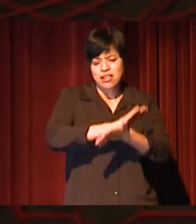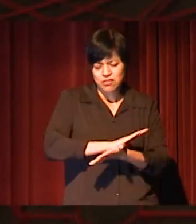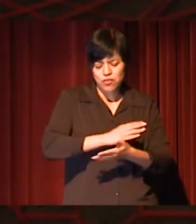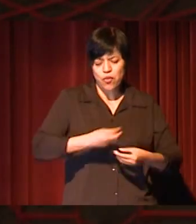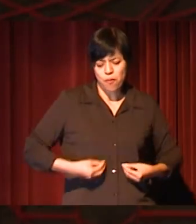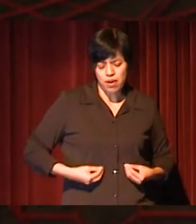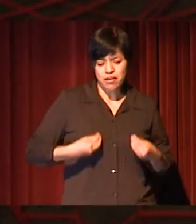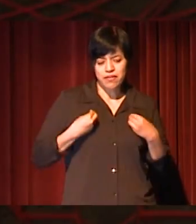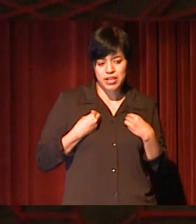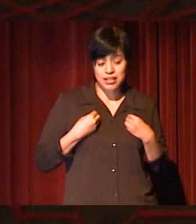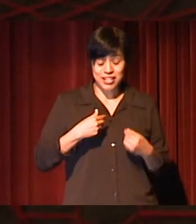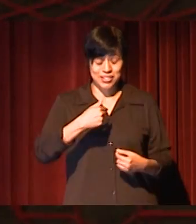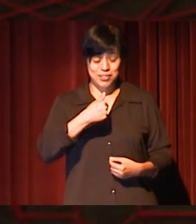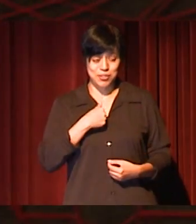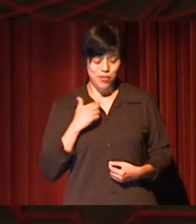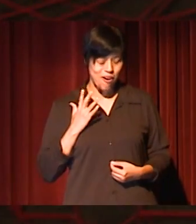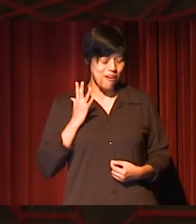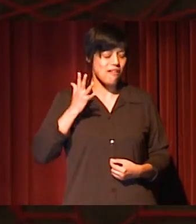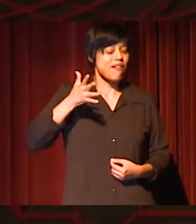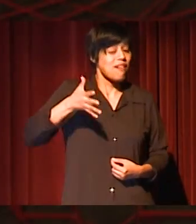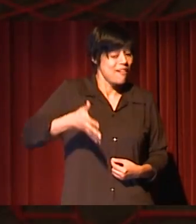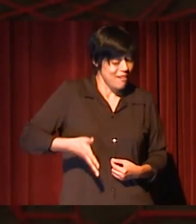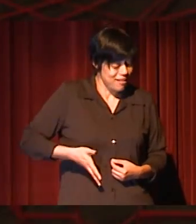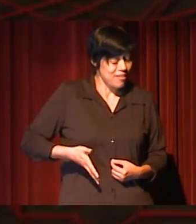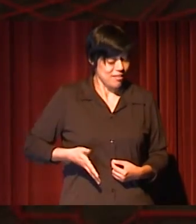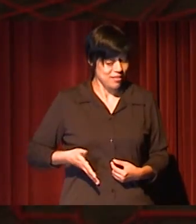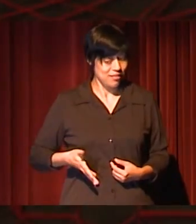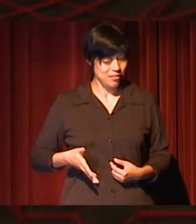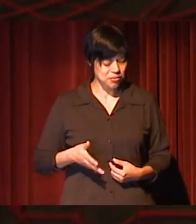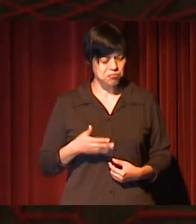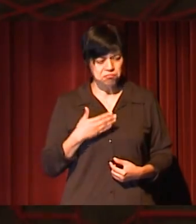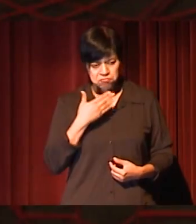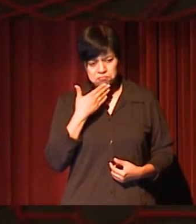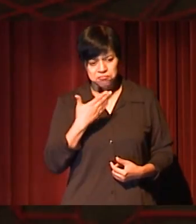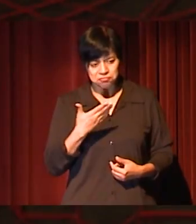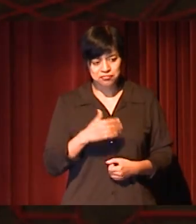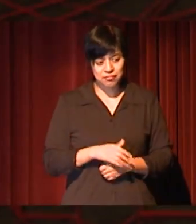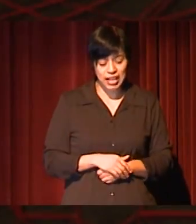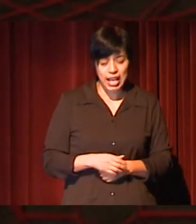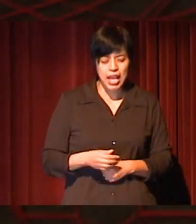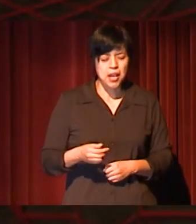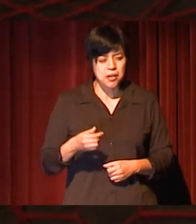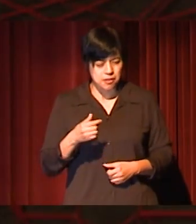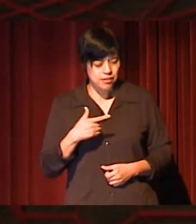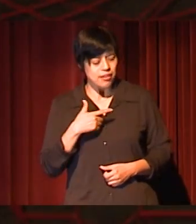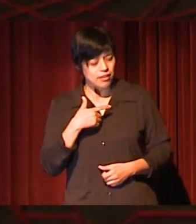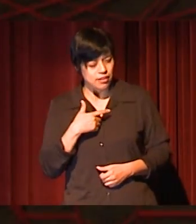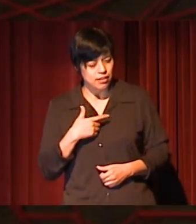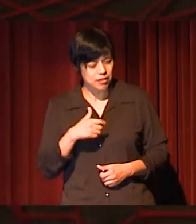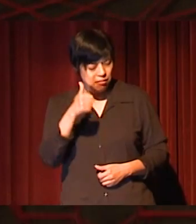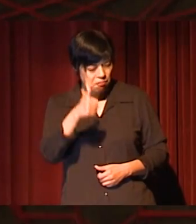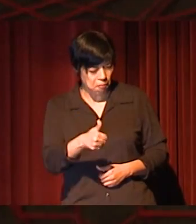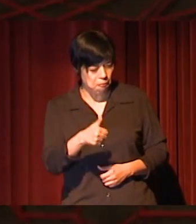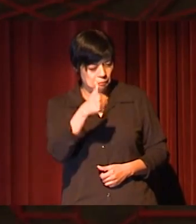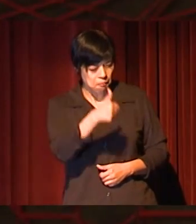¡Claro que me sentí como una super heroína con esa descripción! y empezaron a llegar los "me gusta"